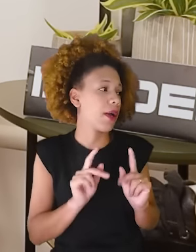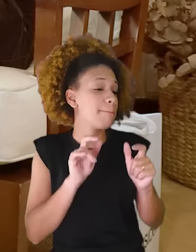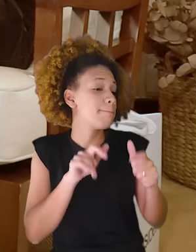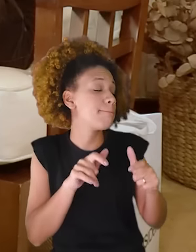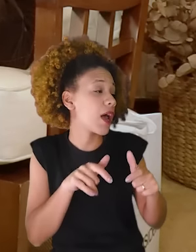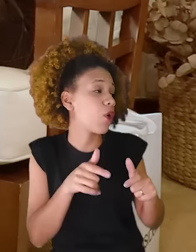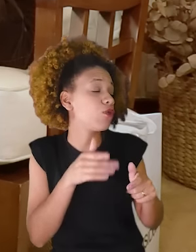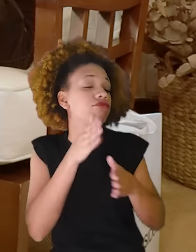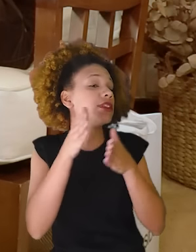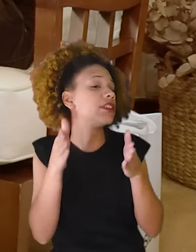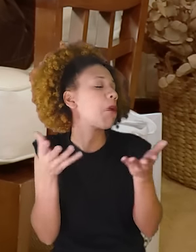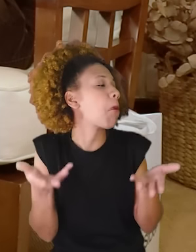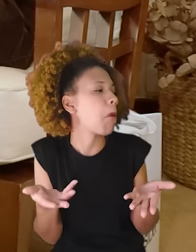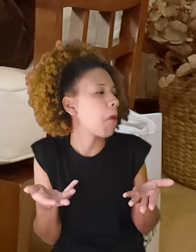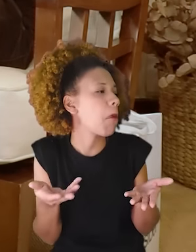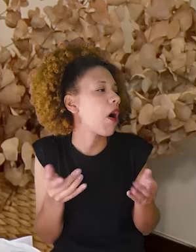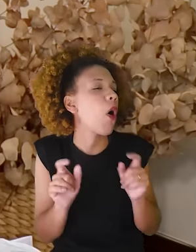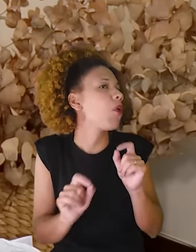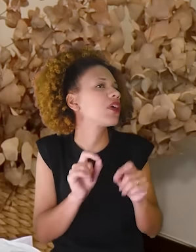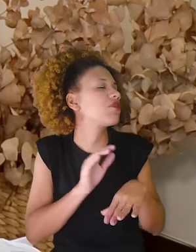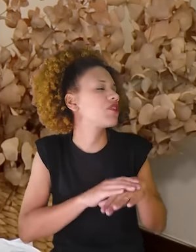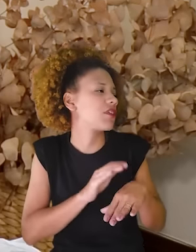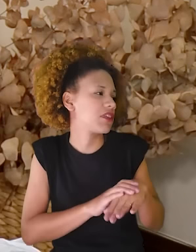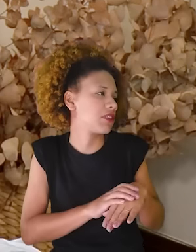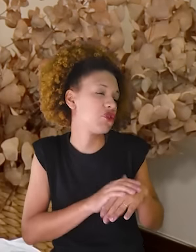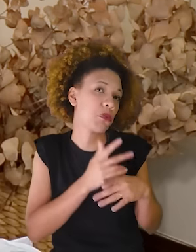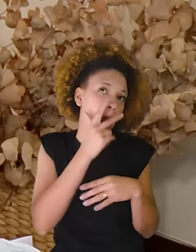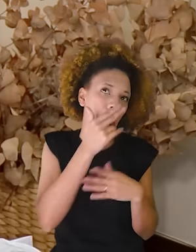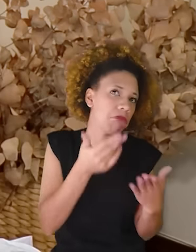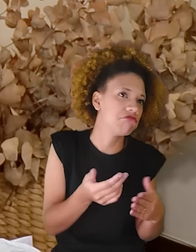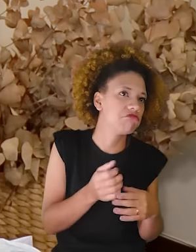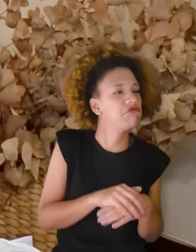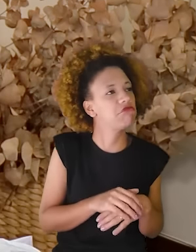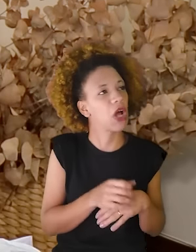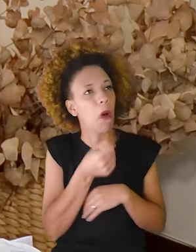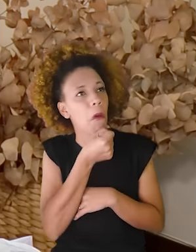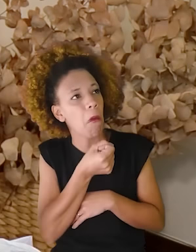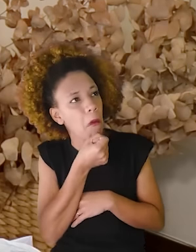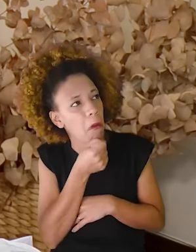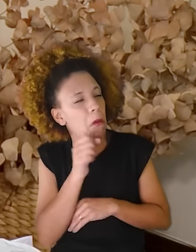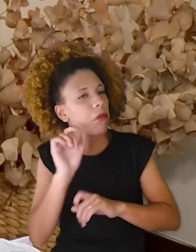você iria pra comédia que que você que que você já sentiu assim tipo ah vou ter um talk show vou